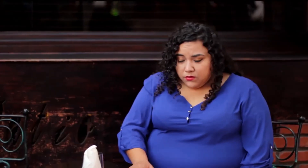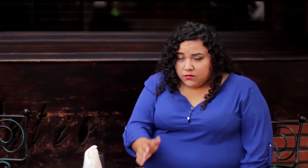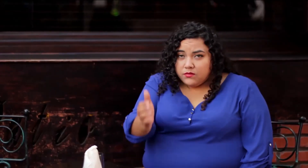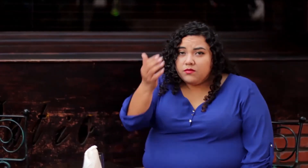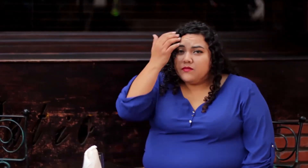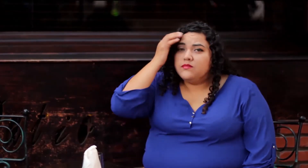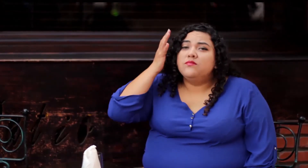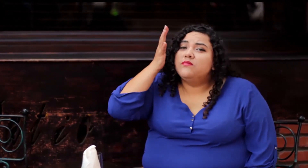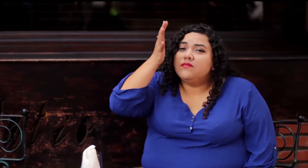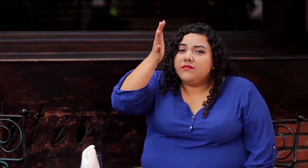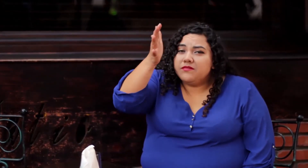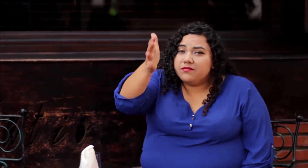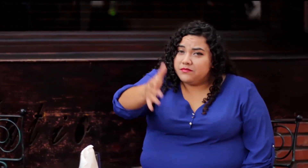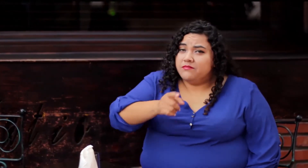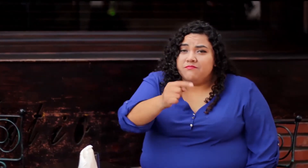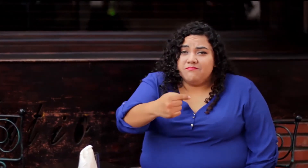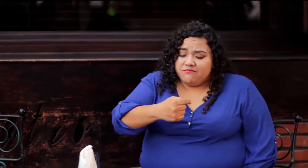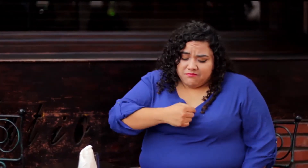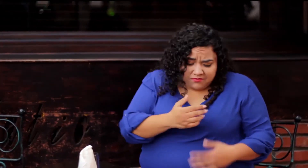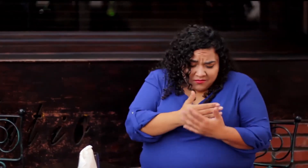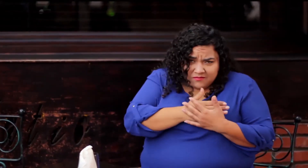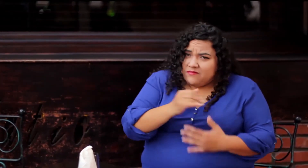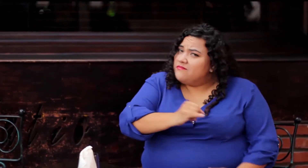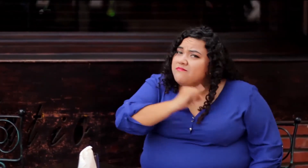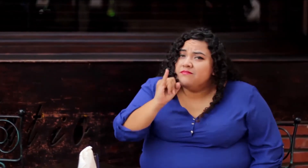yo se que nunca tú querrás jamás amarme